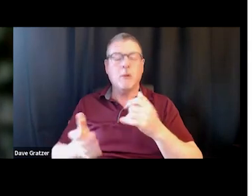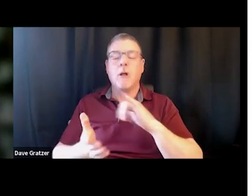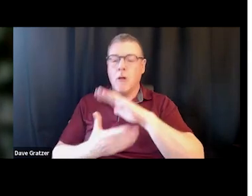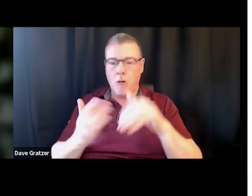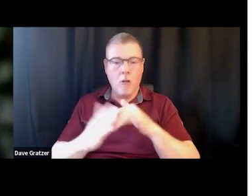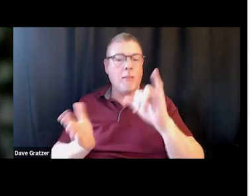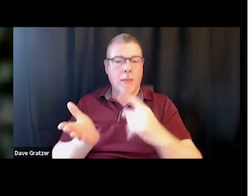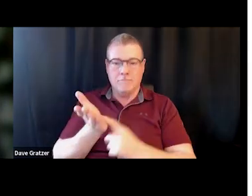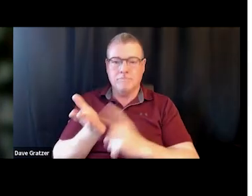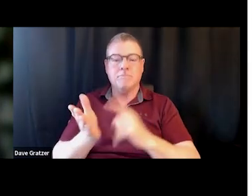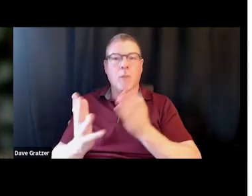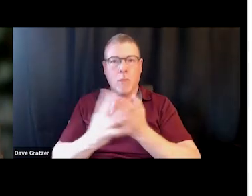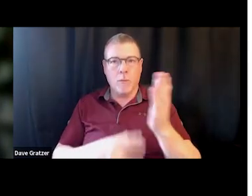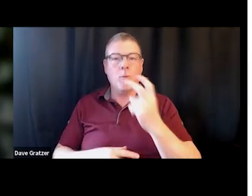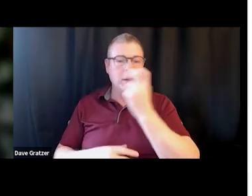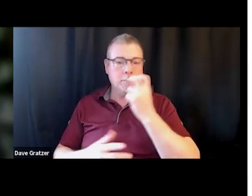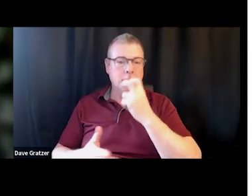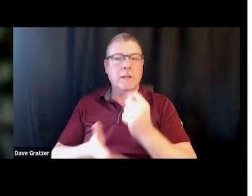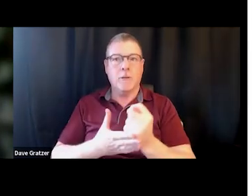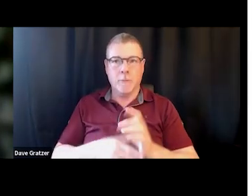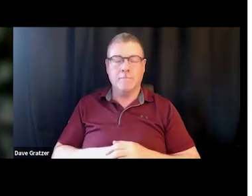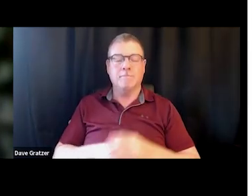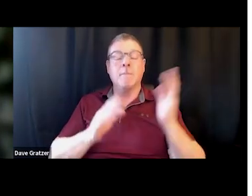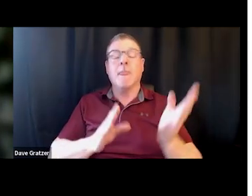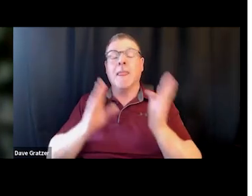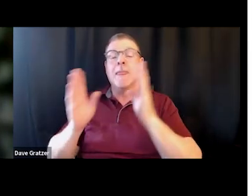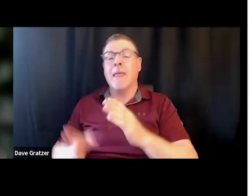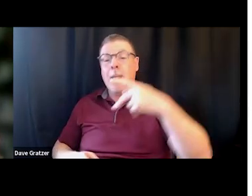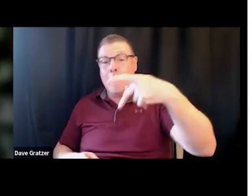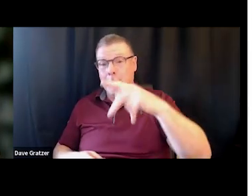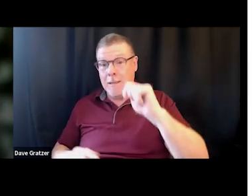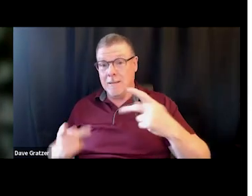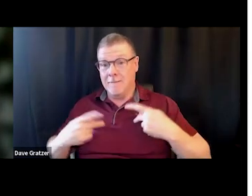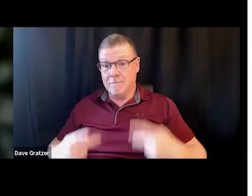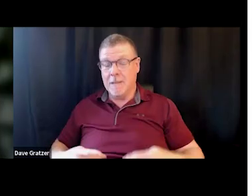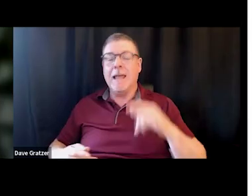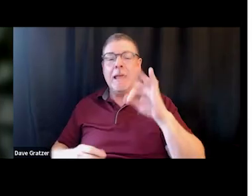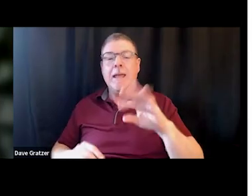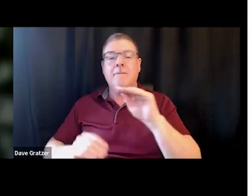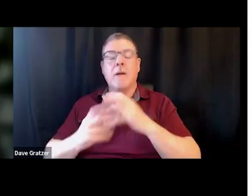por un servicio de terapia del habla. Y la terapia física puede ser muy útil si hay una función motora que ha sido afectada